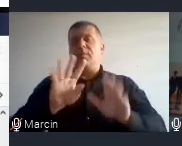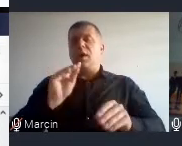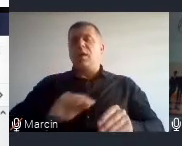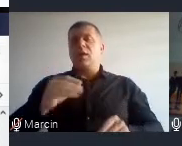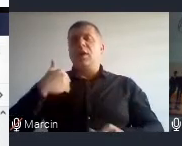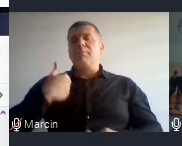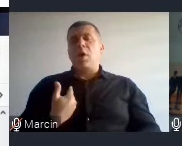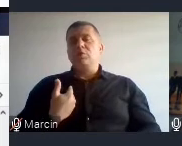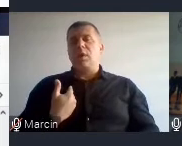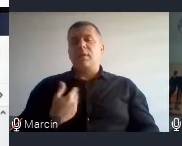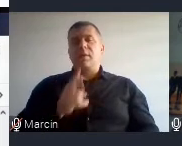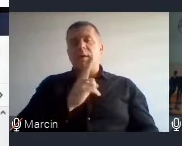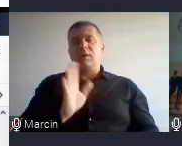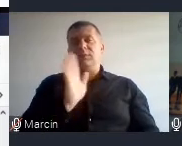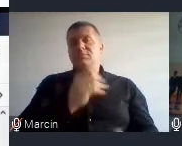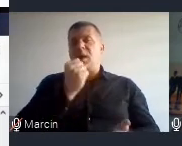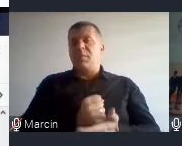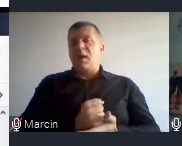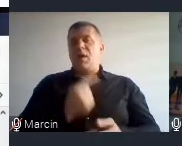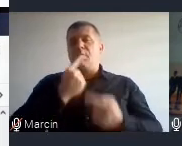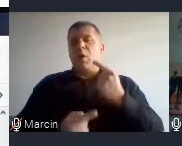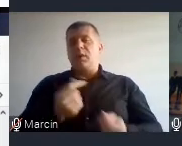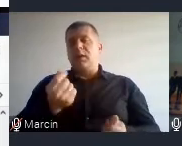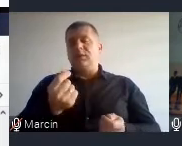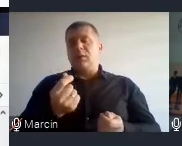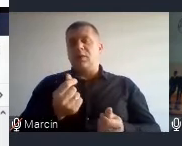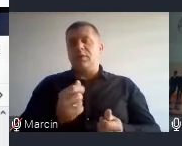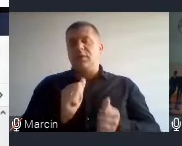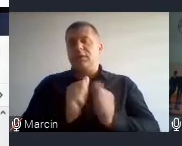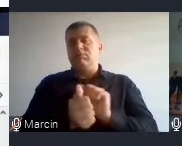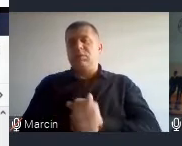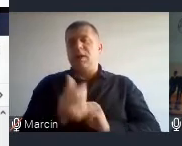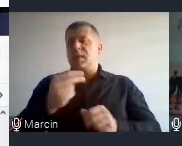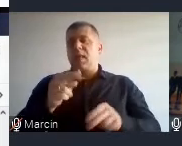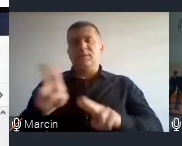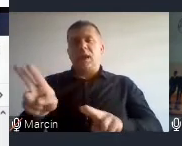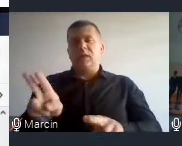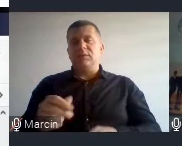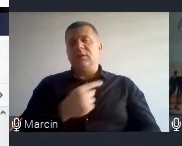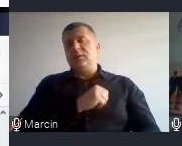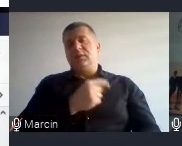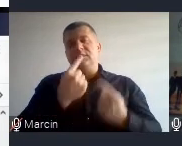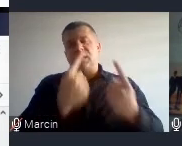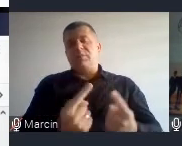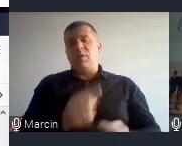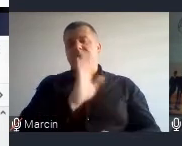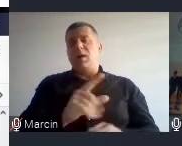a każdy z dystrybutorów w kraju ma prawopolitykę cenową kreować niezależnie, samodzielnie jako "odrębny podmiot”.